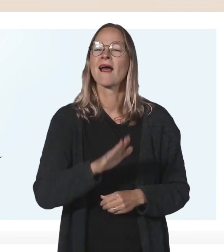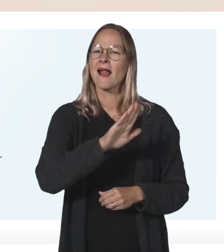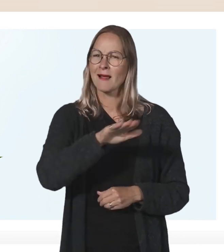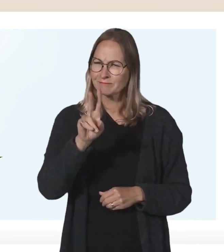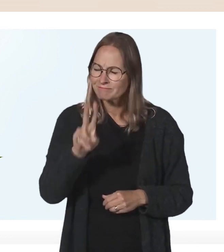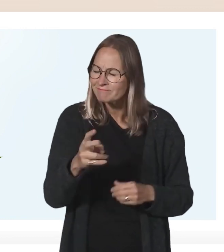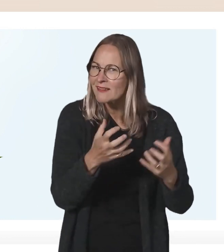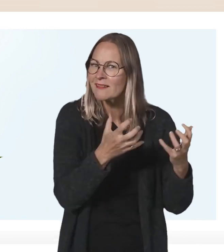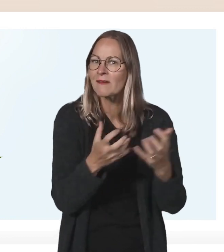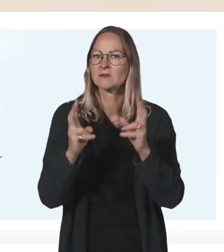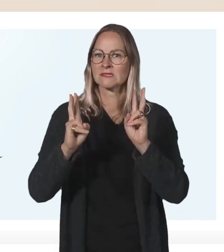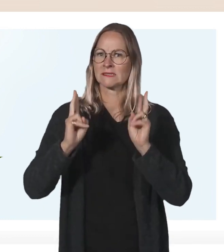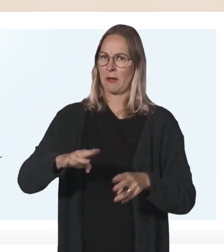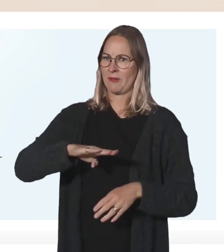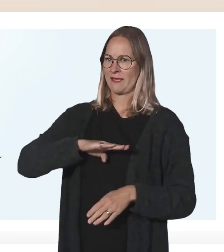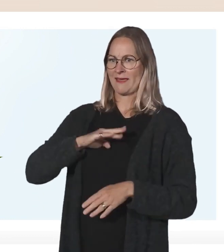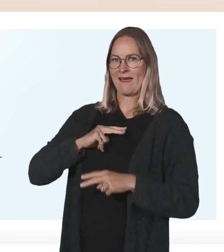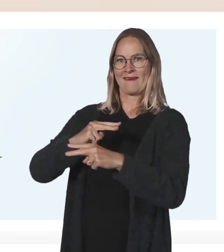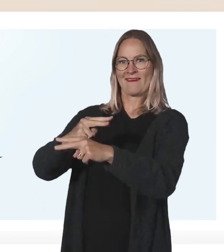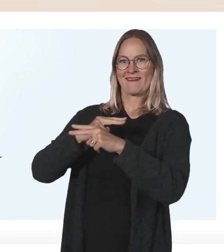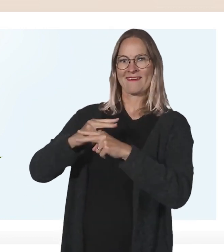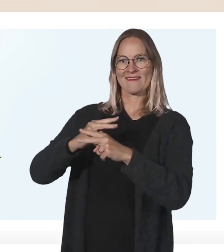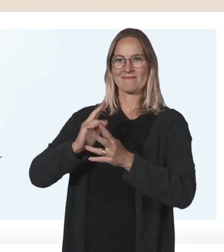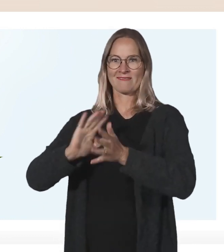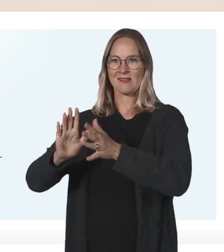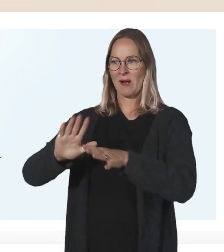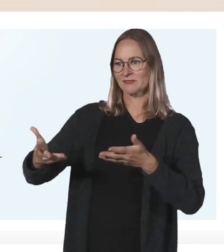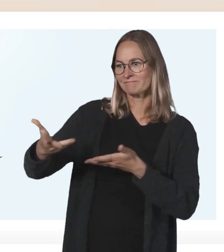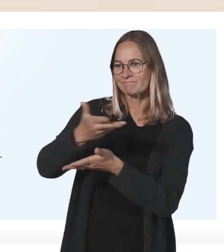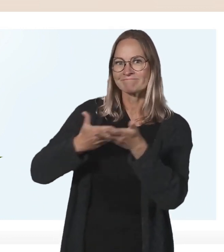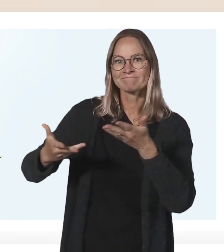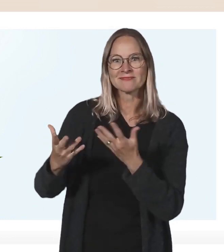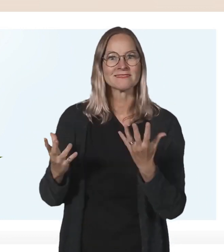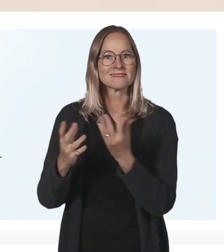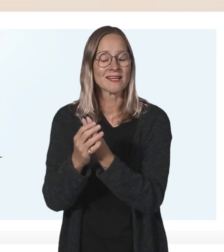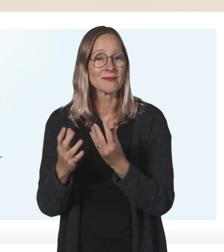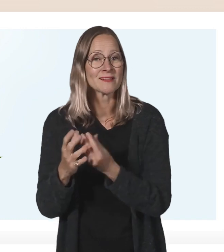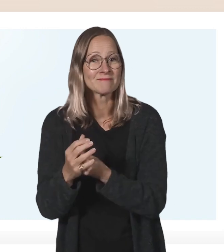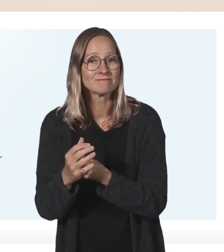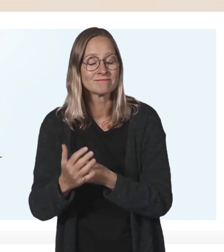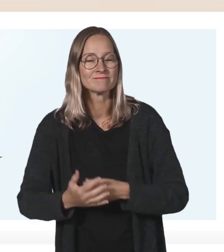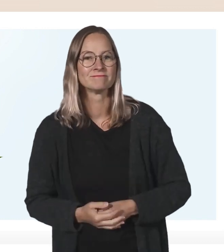Lapsi tarvitsee ehdottomasti myös samanikäisten viittovien lasten seuraa.